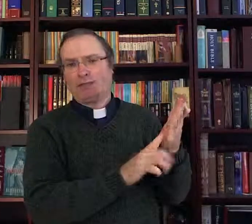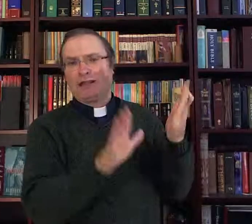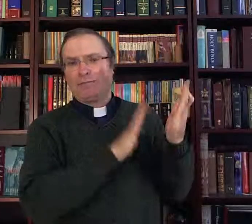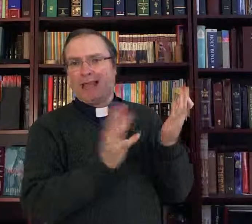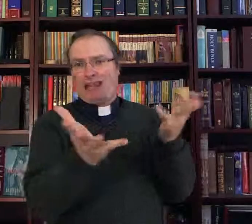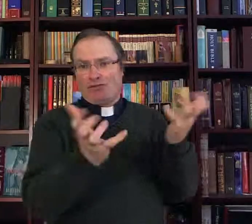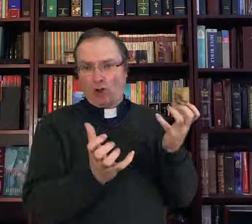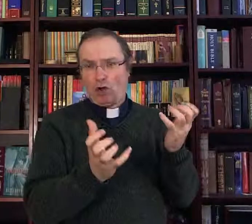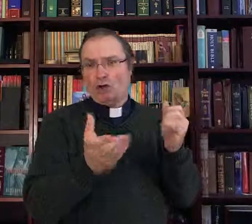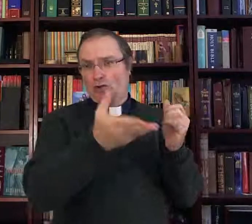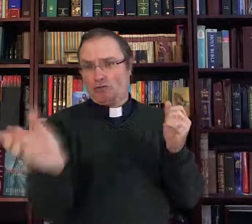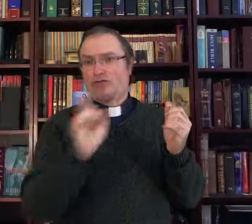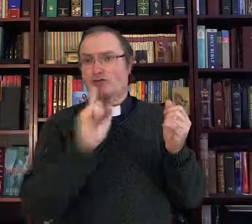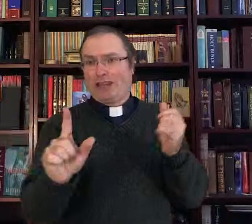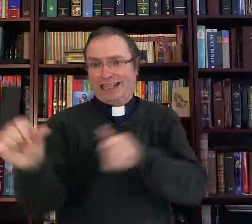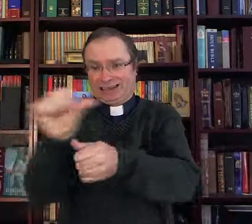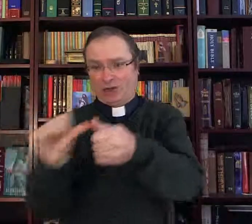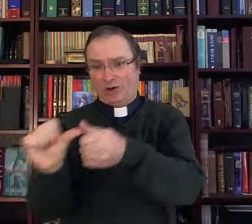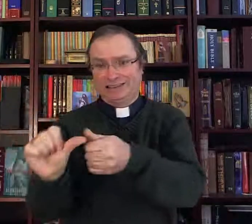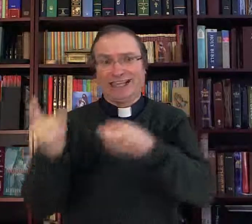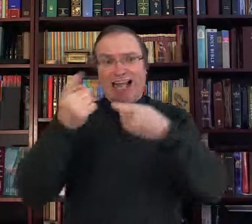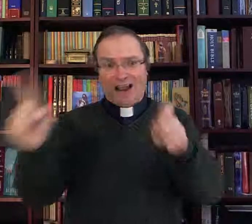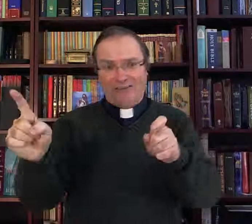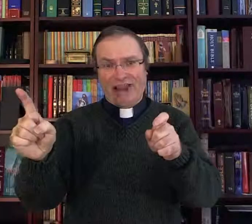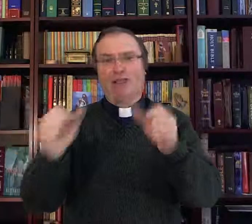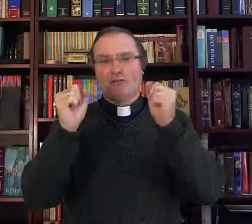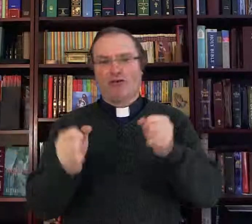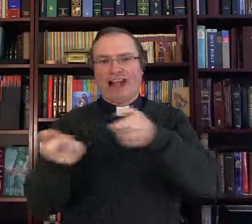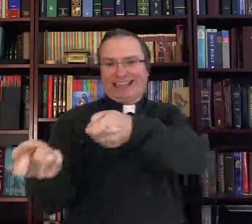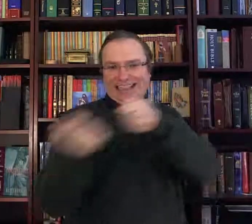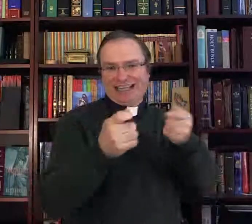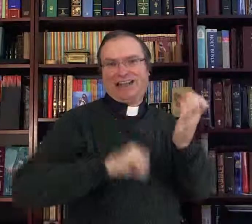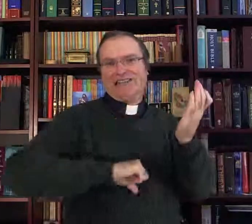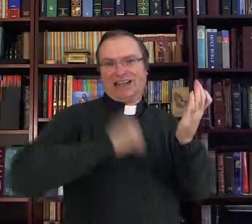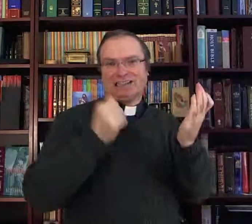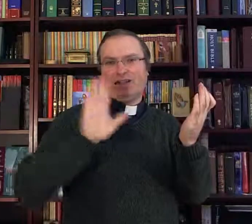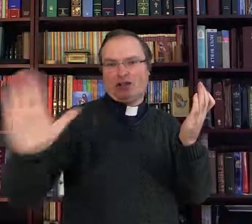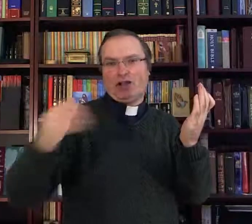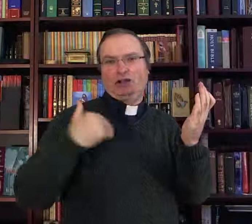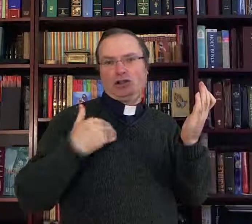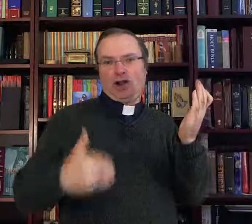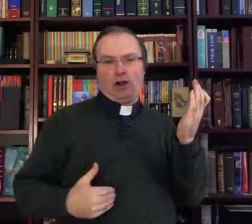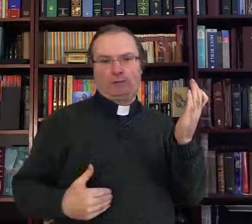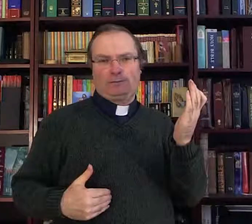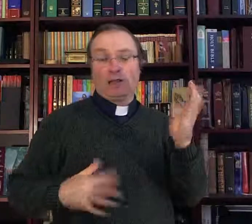mais ils veulent que vous soyez circoncis afin de pouvoir tirer fierté de votre corps.